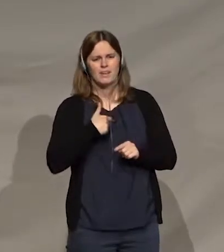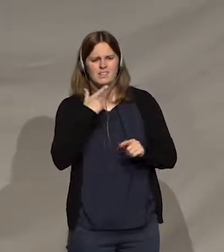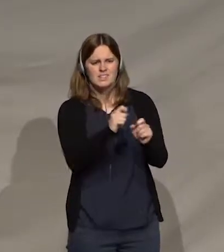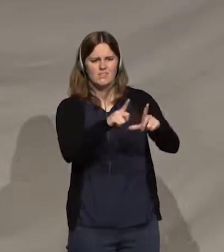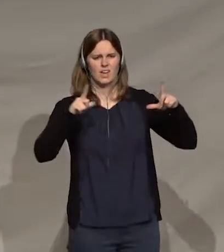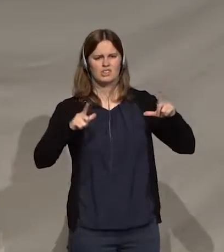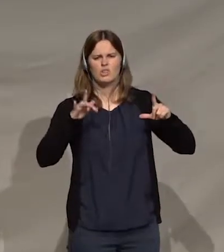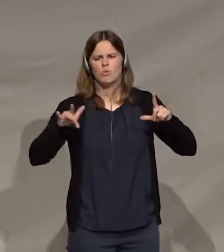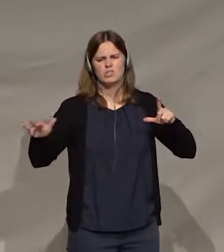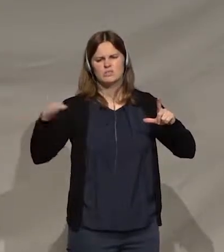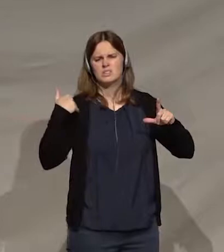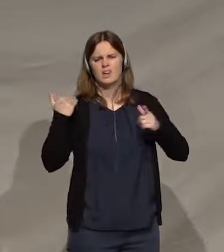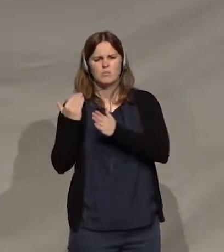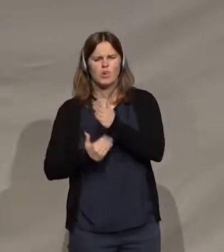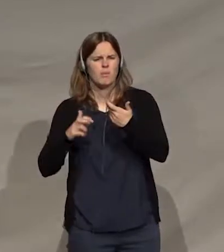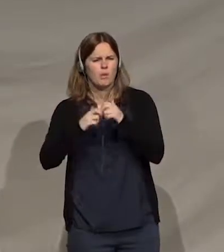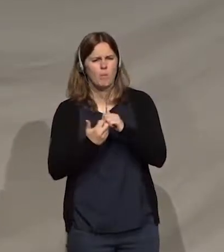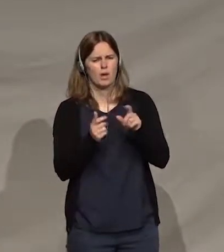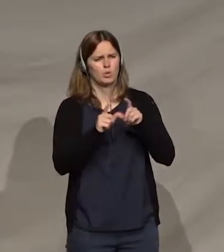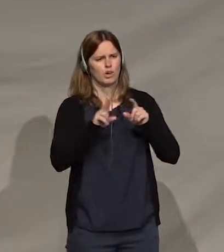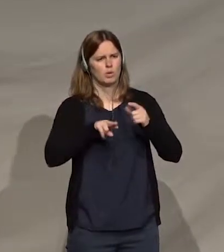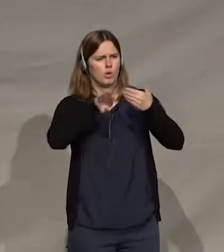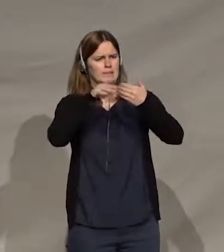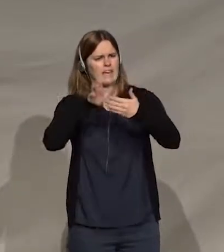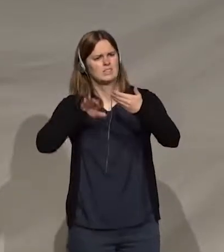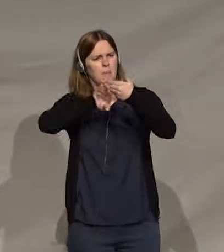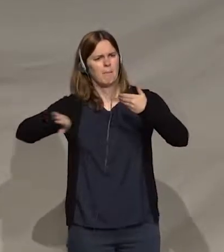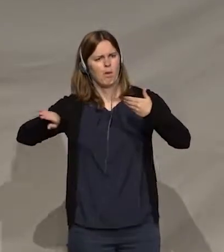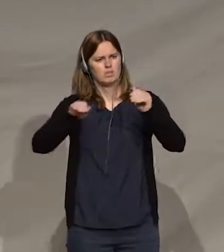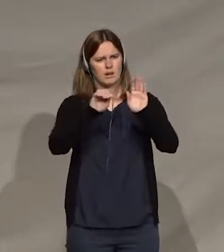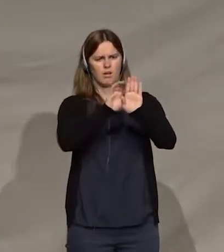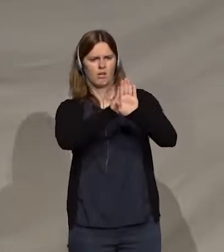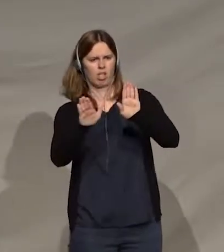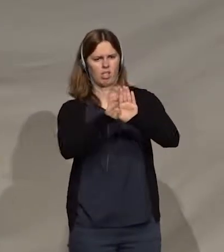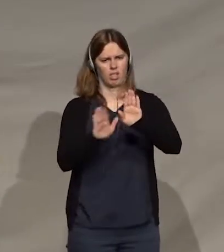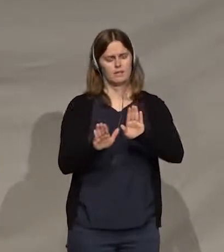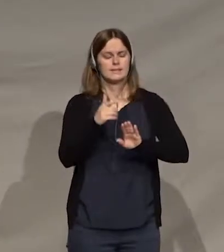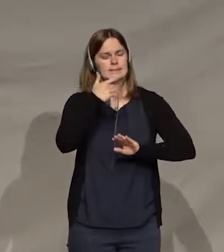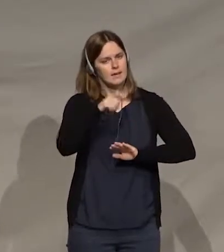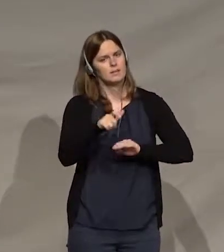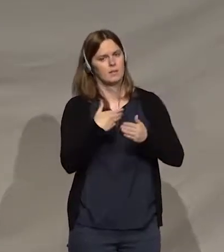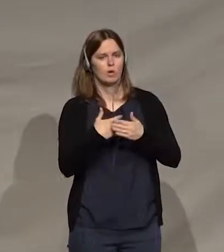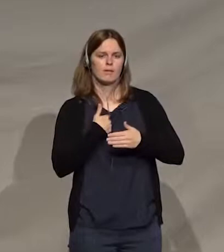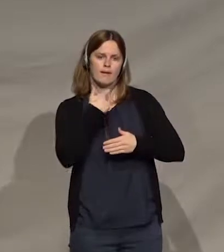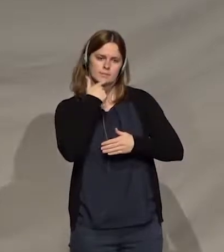Například pokud jste dyslektik nebo máte zrakové potíže, můžete pracovat s barevnými kombinacemi a kontrastem,